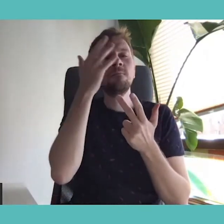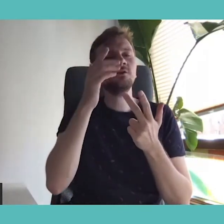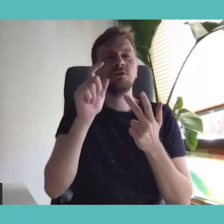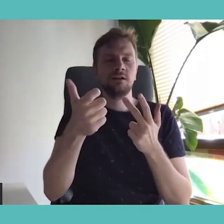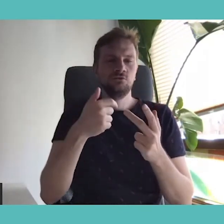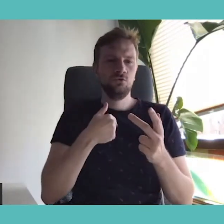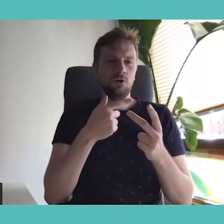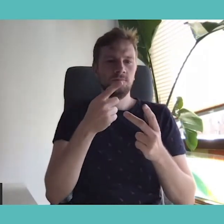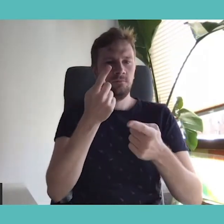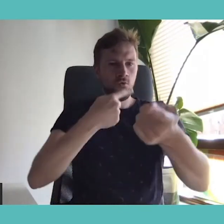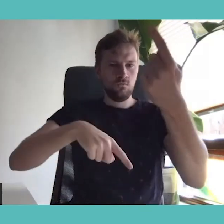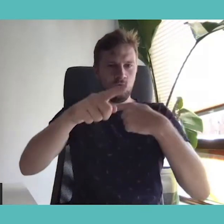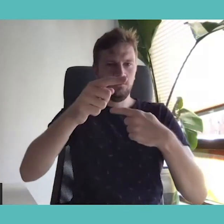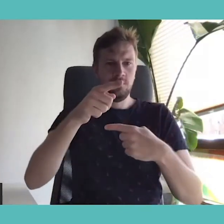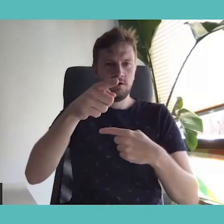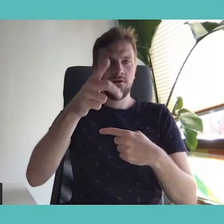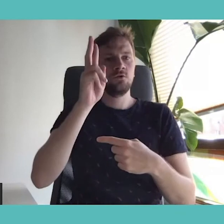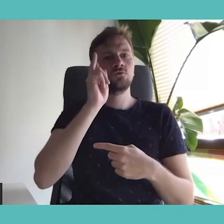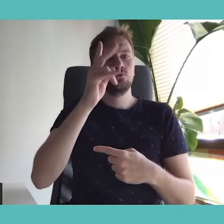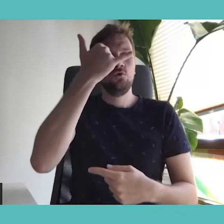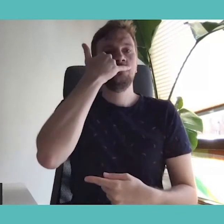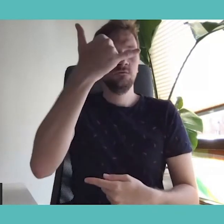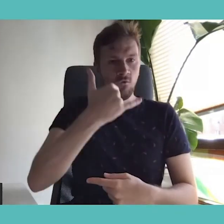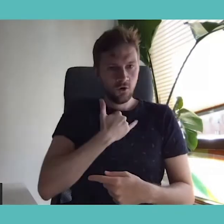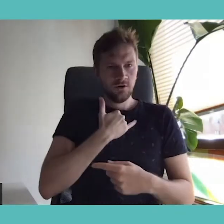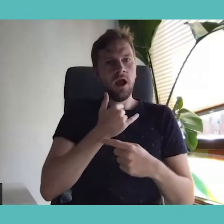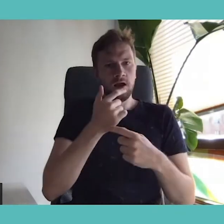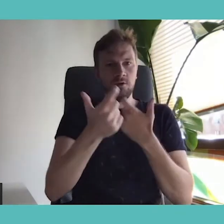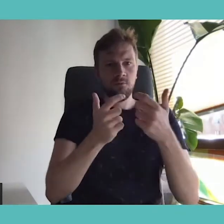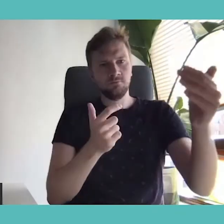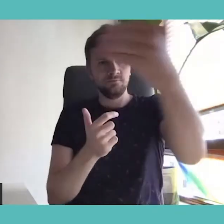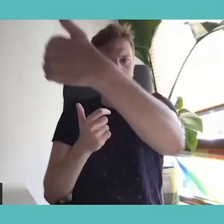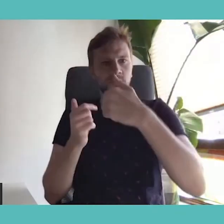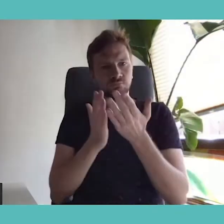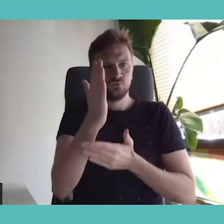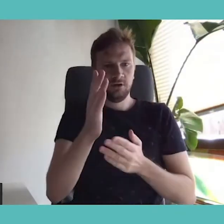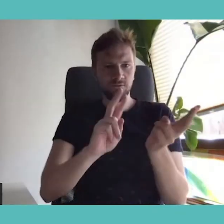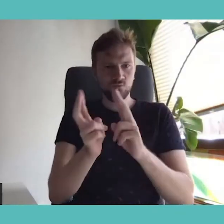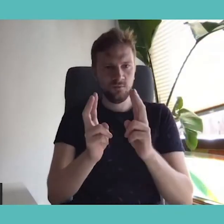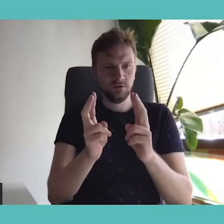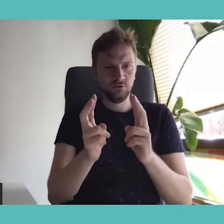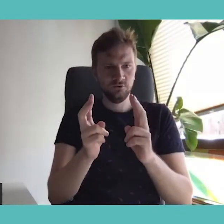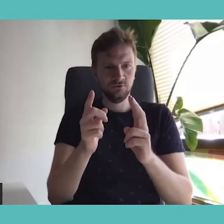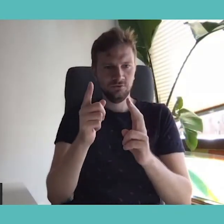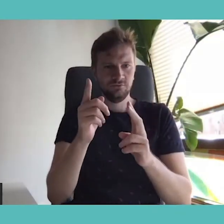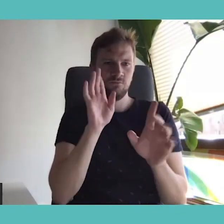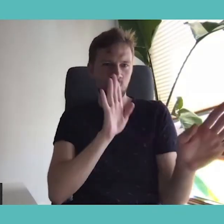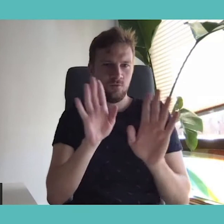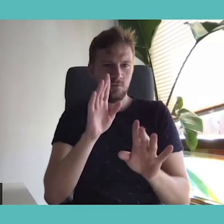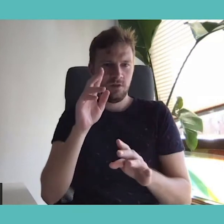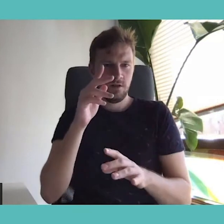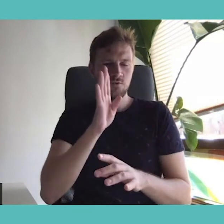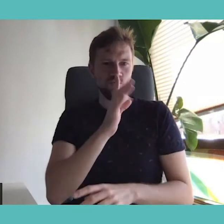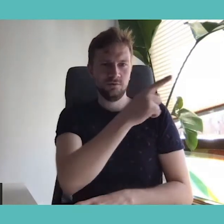Marzę, żeby też była odwrotna sytuacja, na przykład ktoś by do mnie dzwonił automatycznie za pośrednictwem tłumacza.